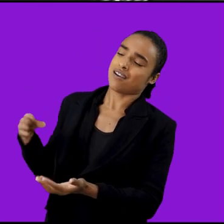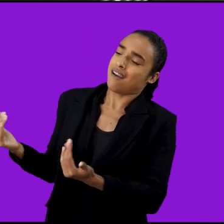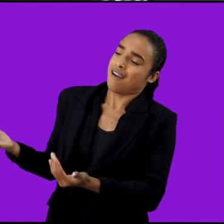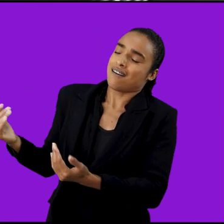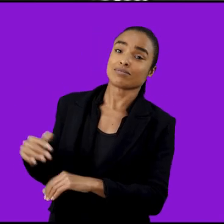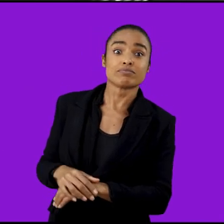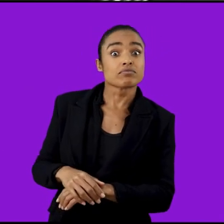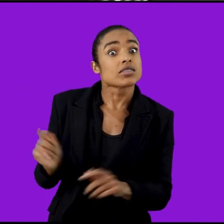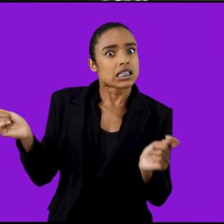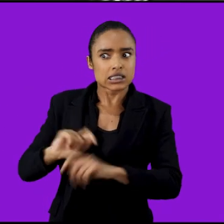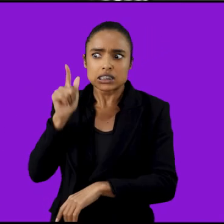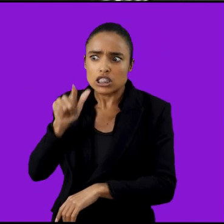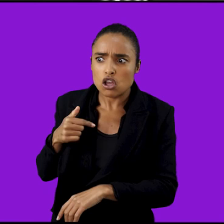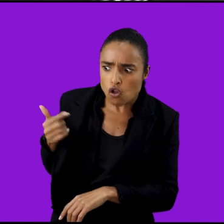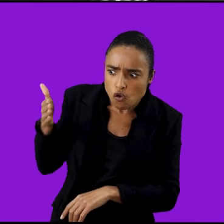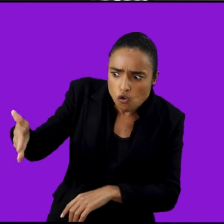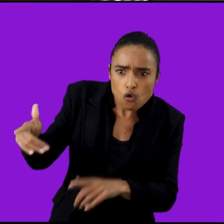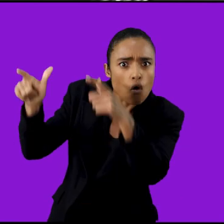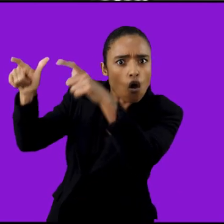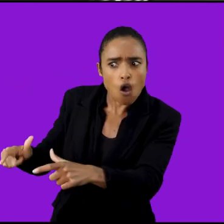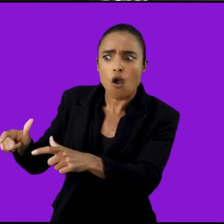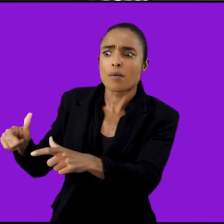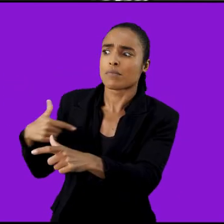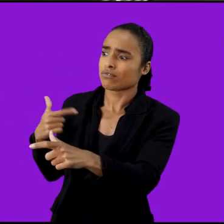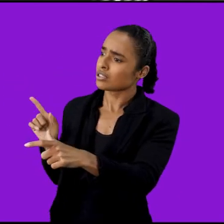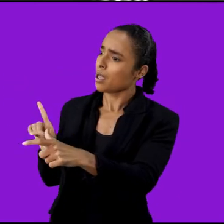vai pra um lugar que cê sente pertencente, onde você afirma sua identidade, onde você